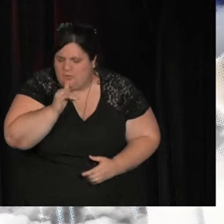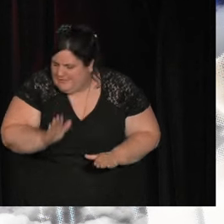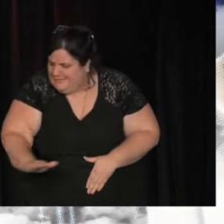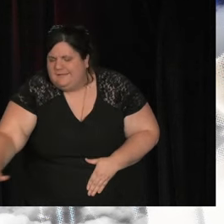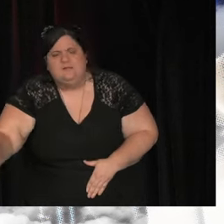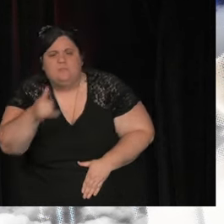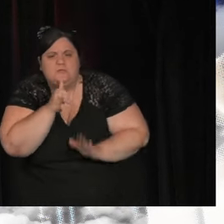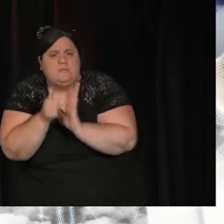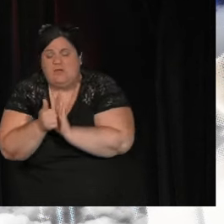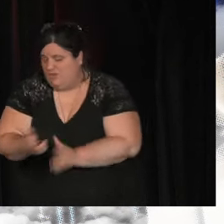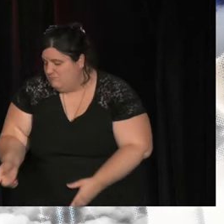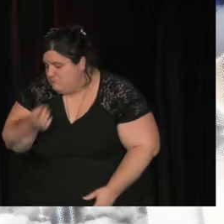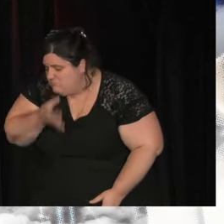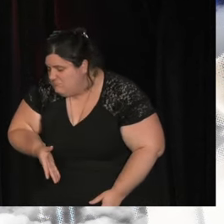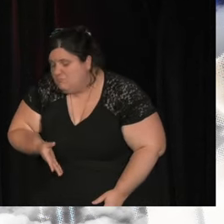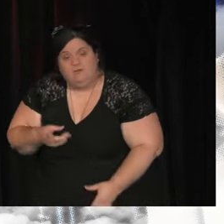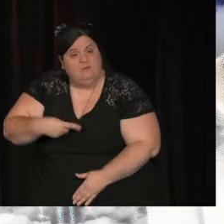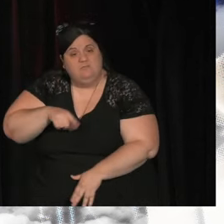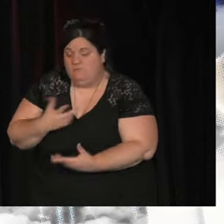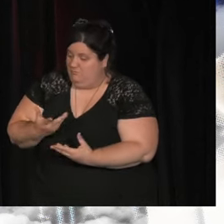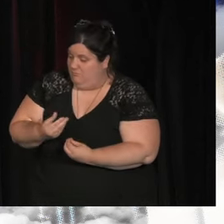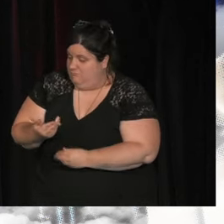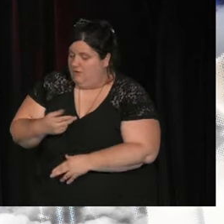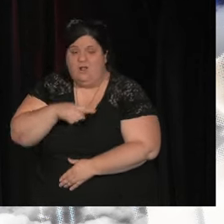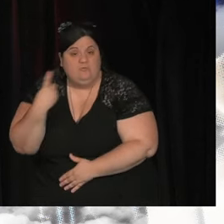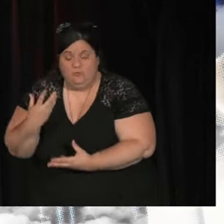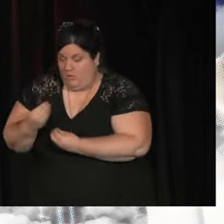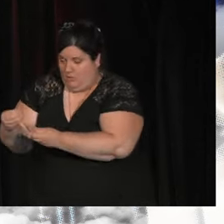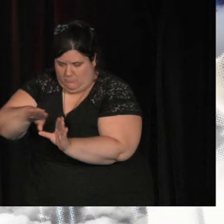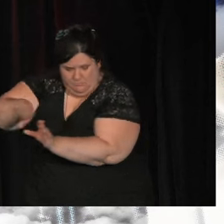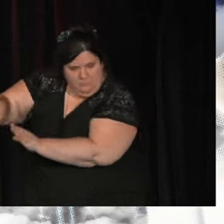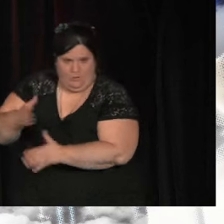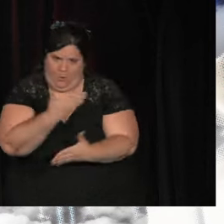un petit peu osef qu'on va tuer tout au long de la partie pour se concentrer vraiment sur les héros.